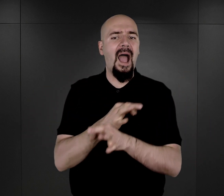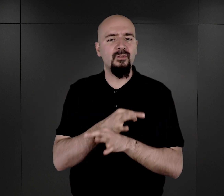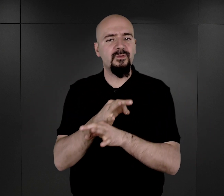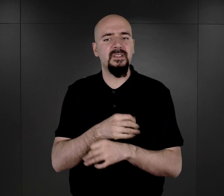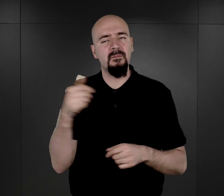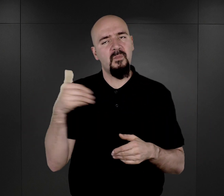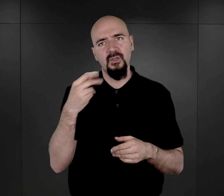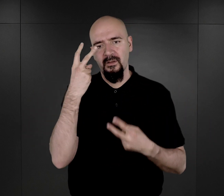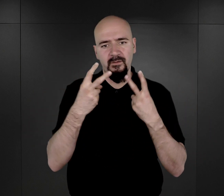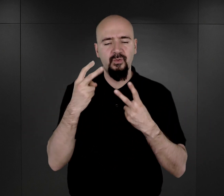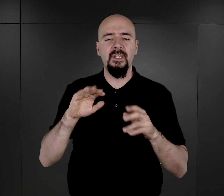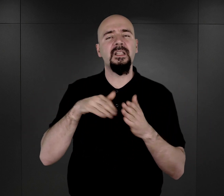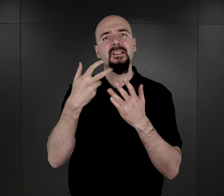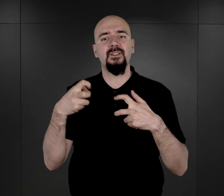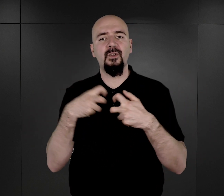www.auschwitz.org/podcasty.